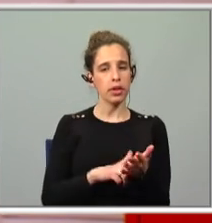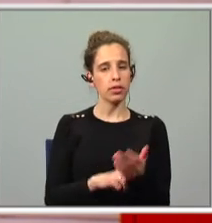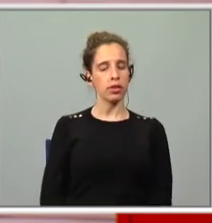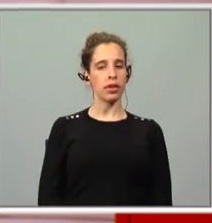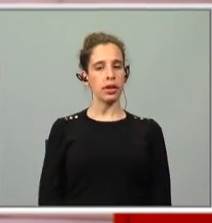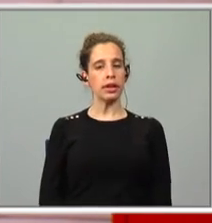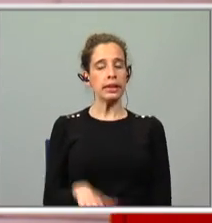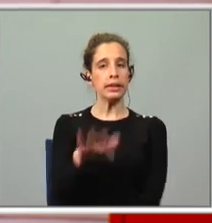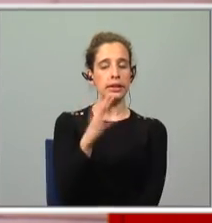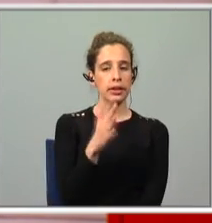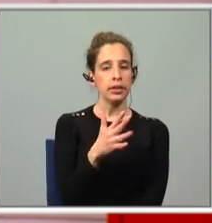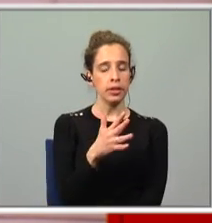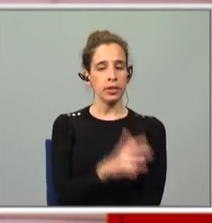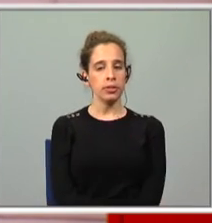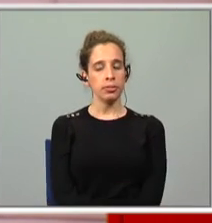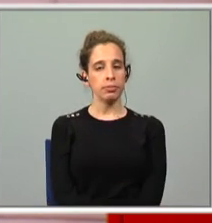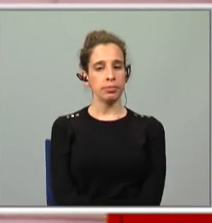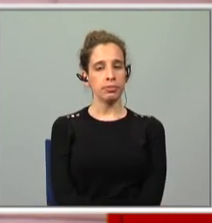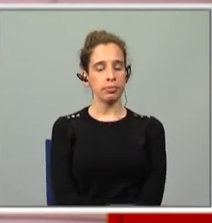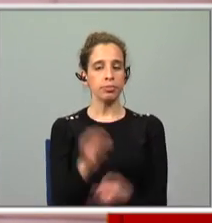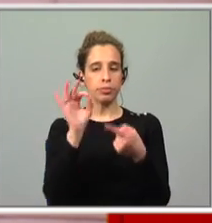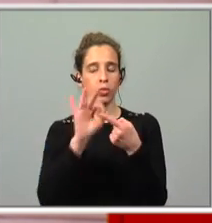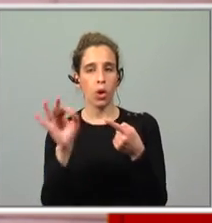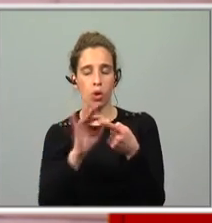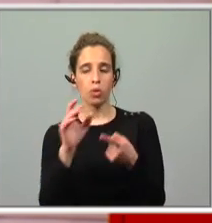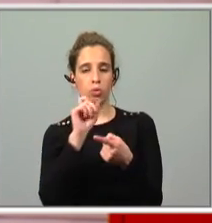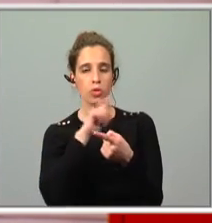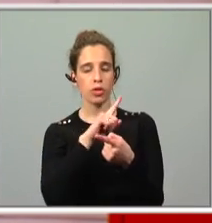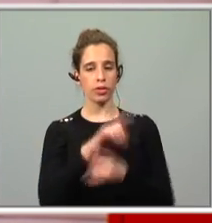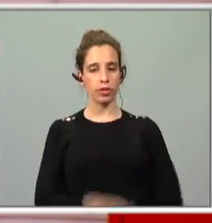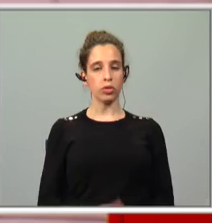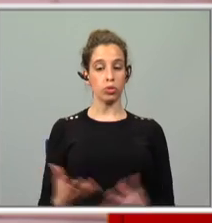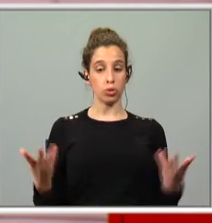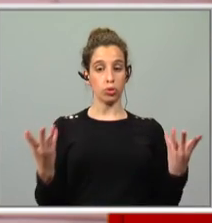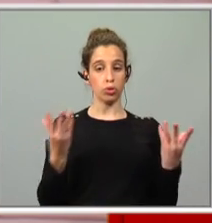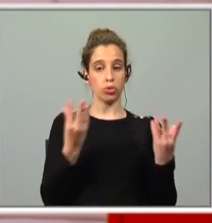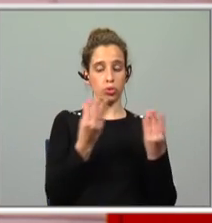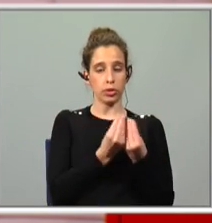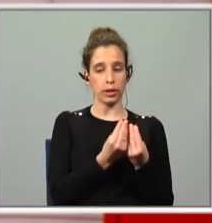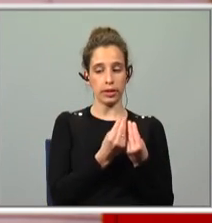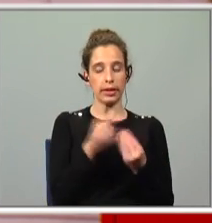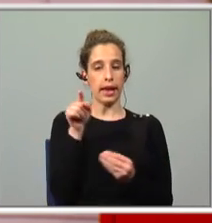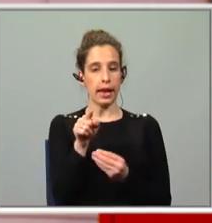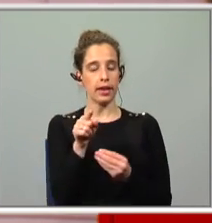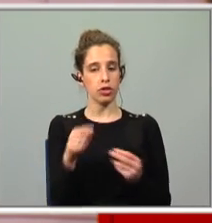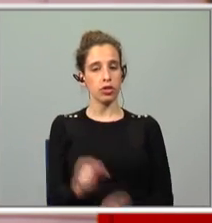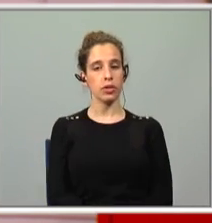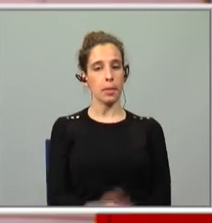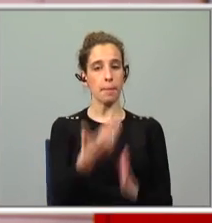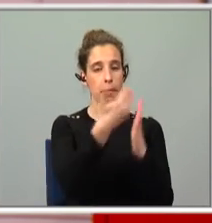razão se calhar seria que o elemento que poderíamos ter juntar a este nosso plano 也許原因是那個元素我們本可以加入我們的這個計劃